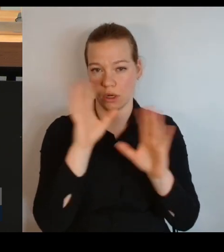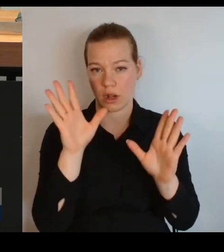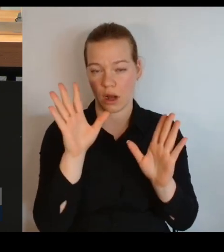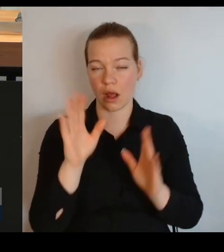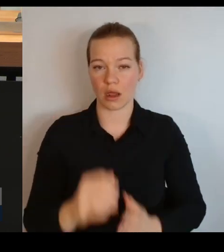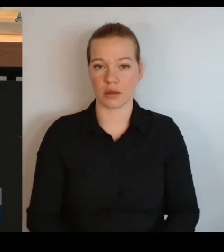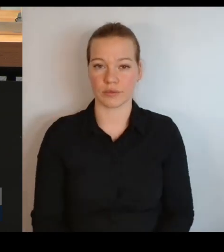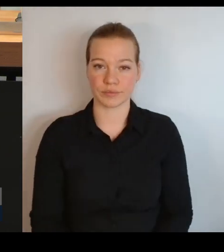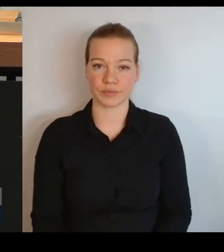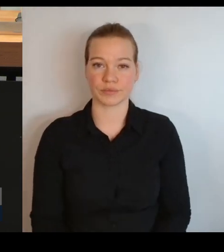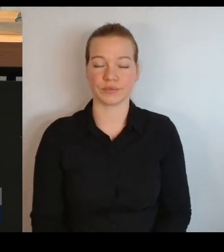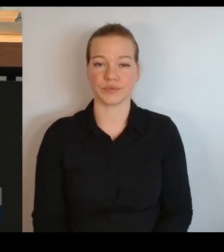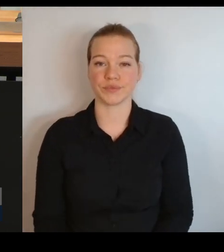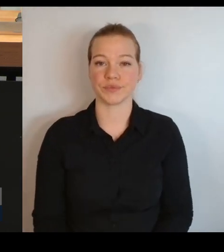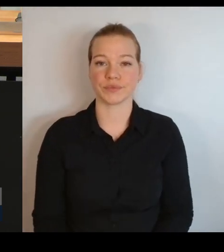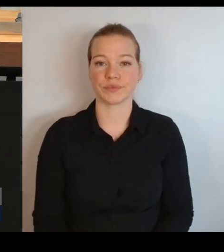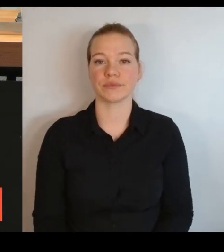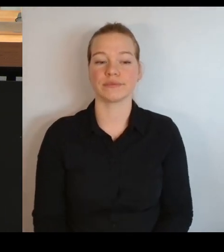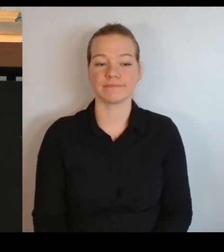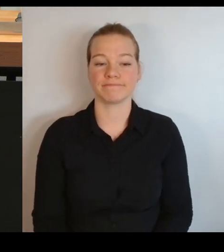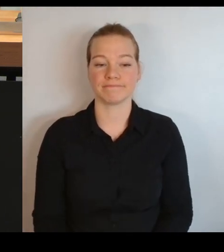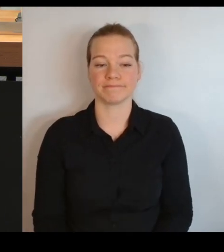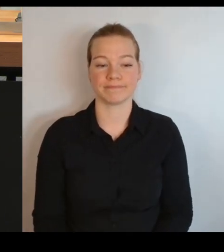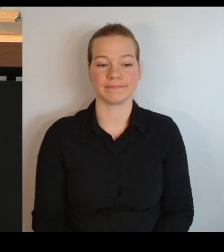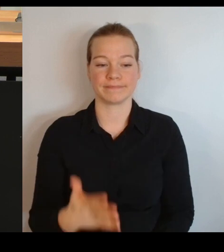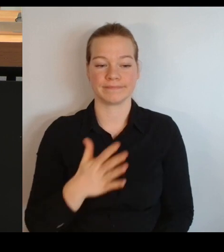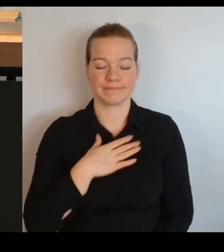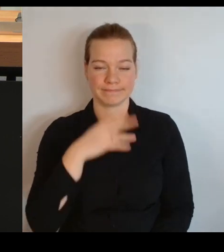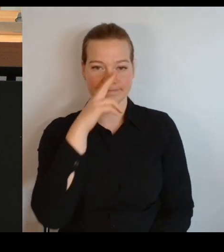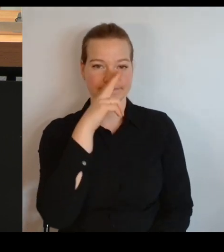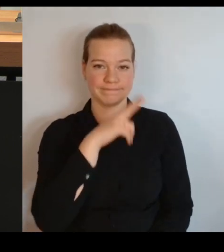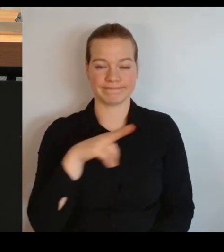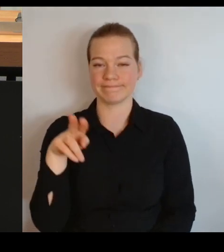die Pflege brauchen, die Pflege bekommen, die sie brauchen und dass